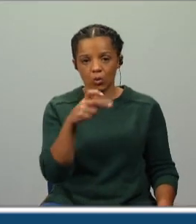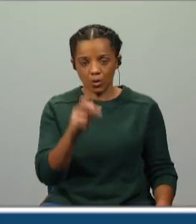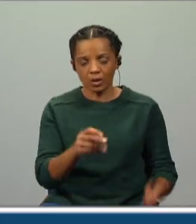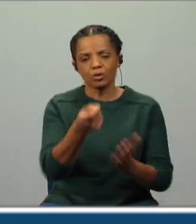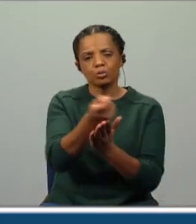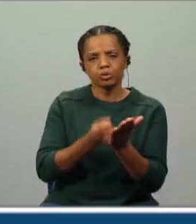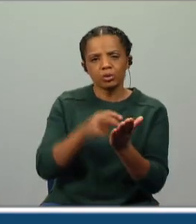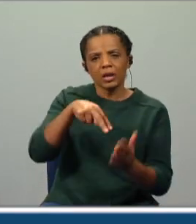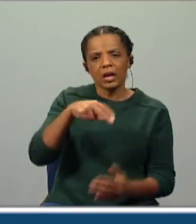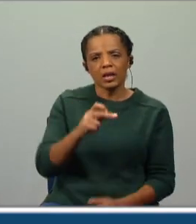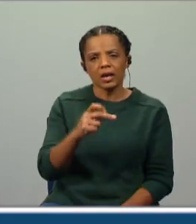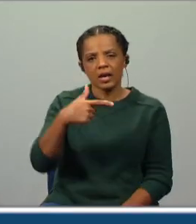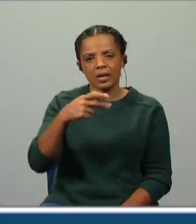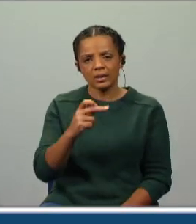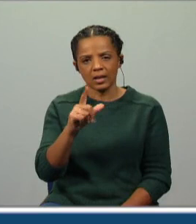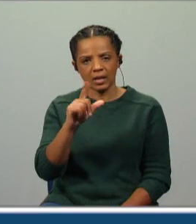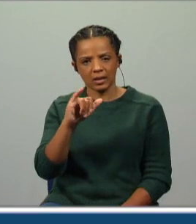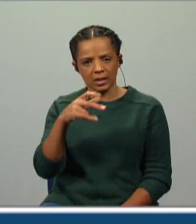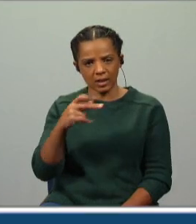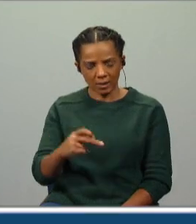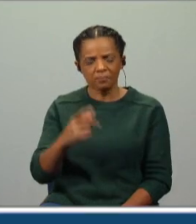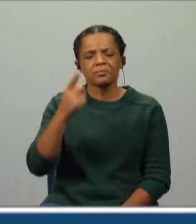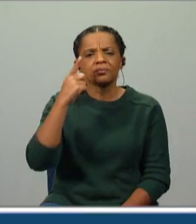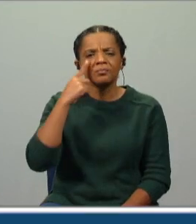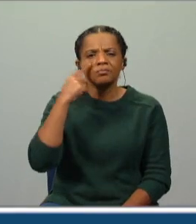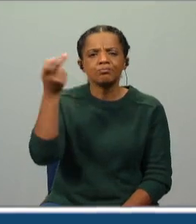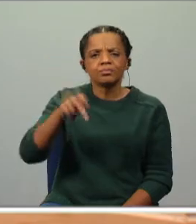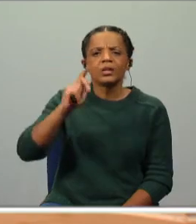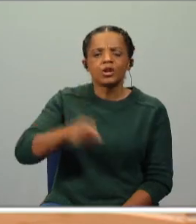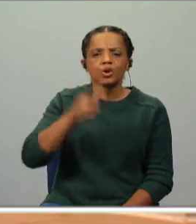Ora, vamos lá ver o que é que acontece com este pai natal